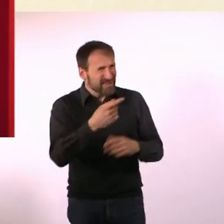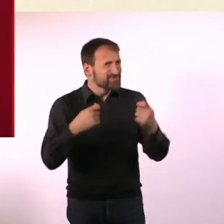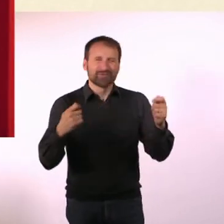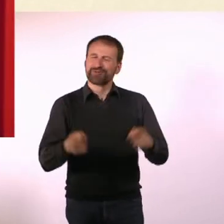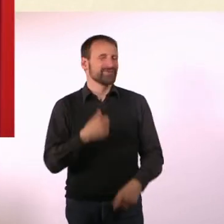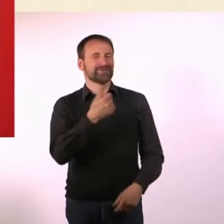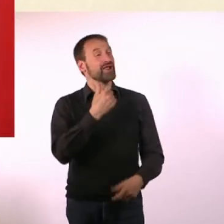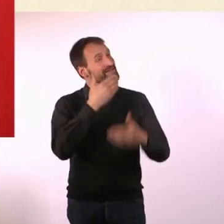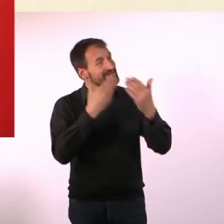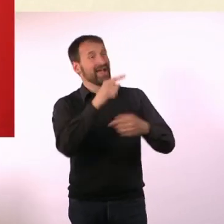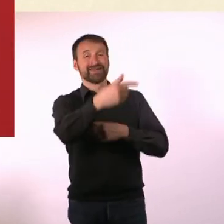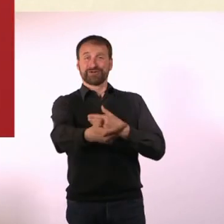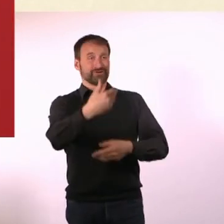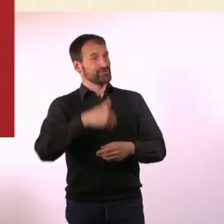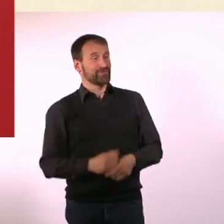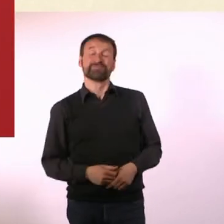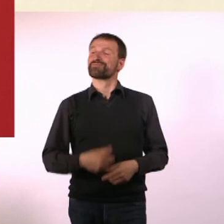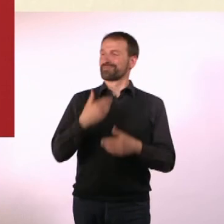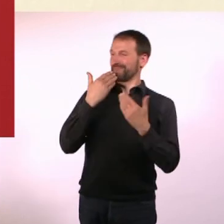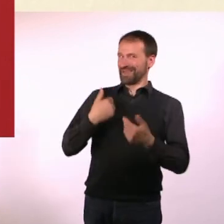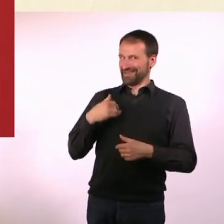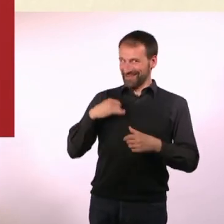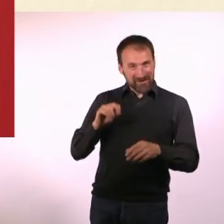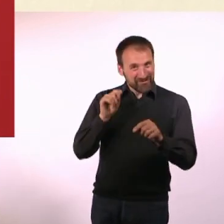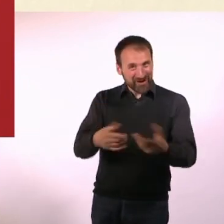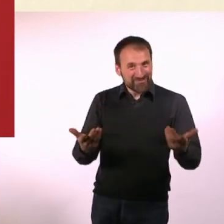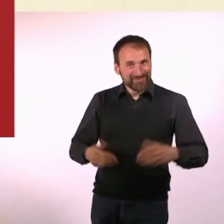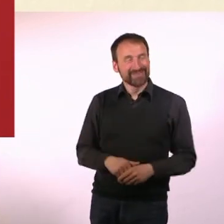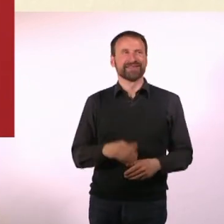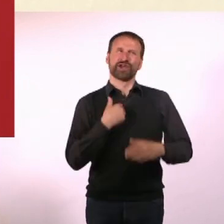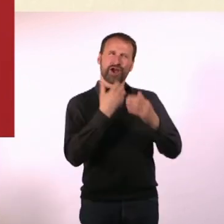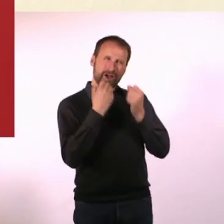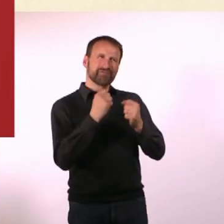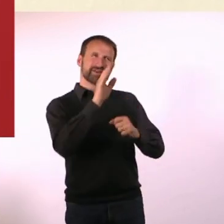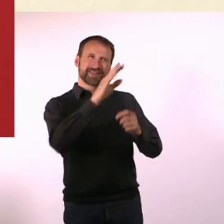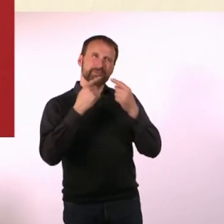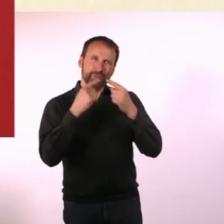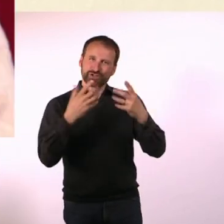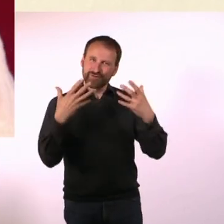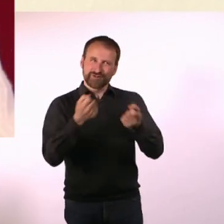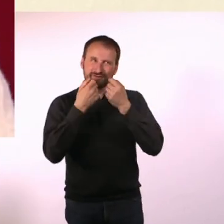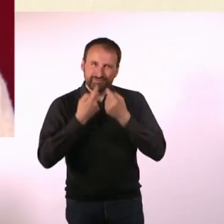Ich bedanke mich, dass ich hier sein durfte. Und ich hoffe, Du konntest Deine Botschaften der Welt mitteilen.